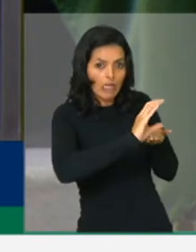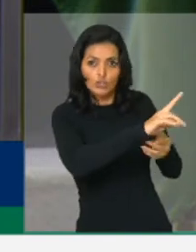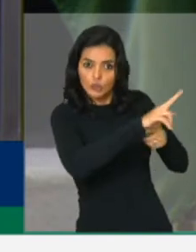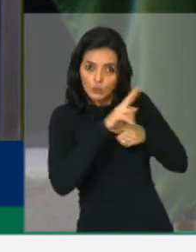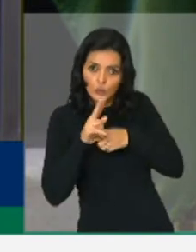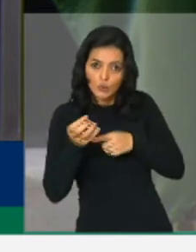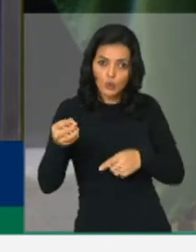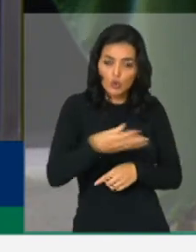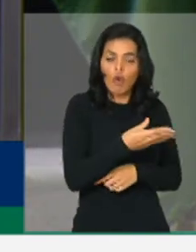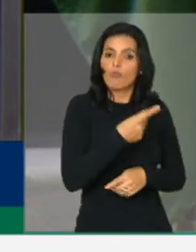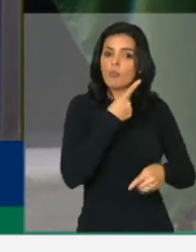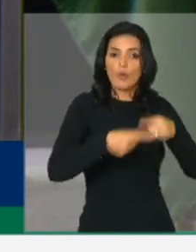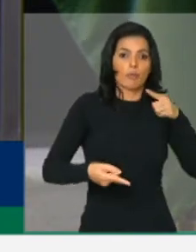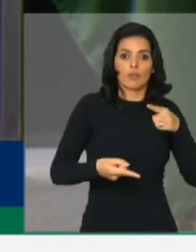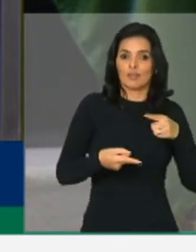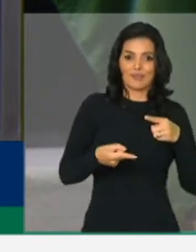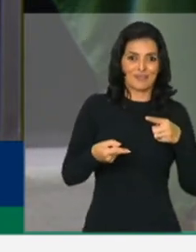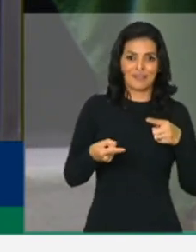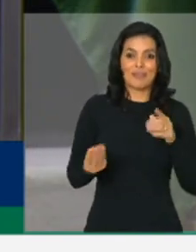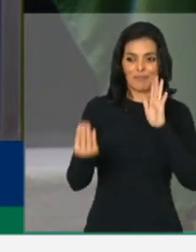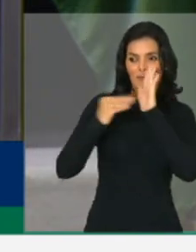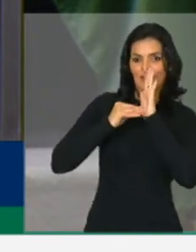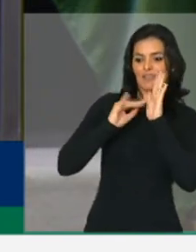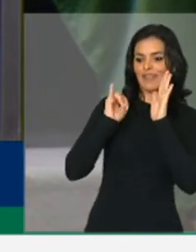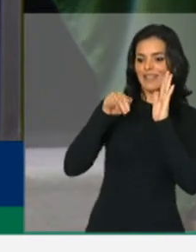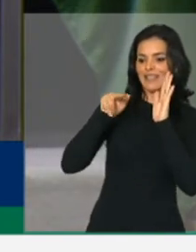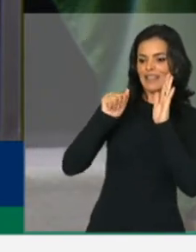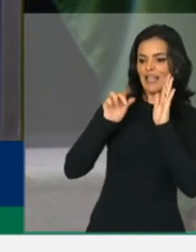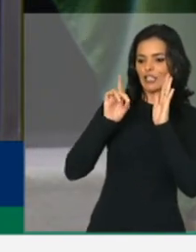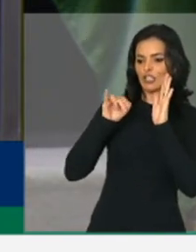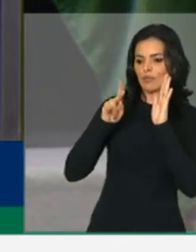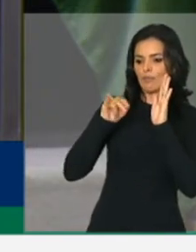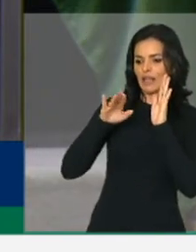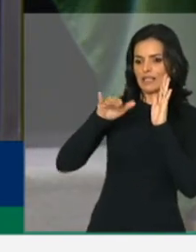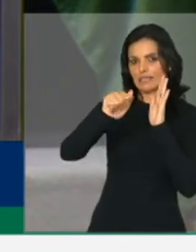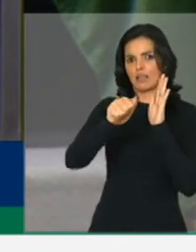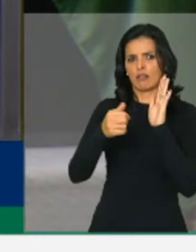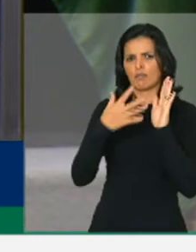EMPRESAS DA REGIÃO NORTE DO PAÍS, CRIANDO UMA CONDIÇÃO DE CONFORTO PRA QUE ESSAS